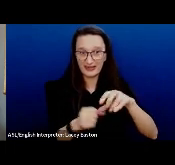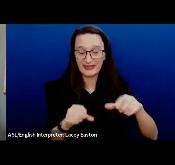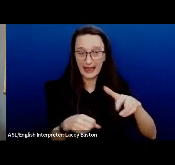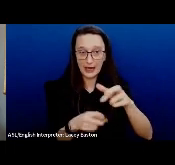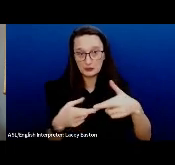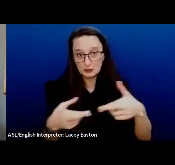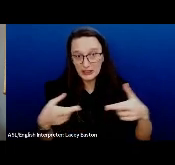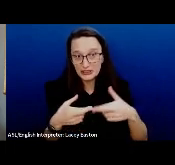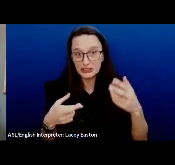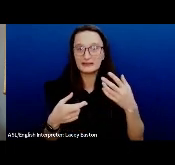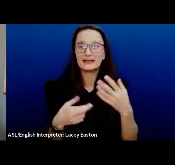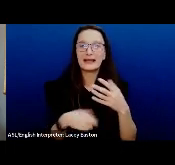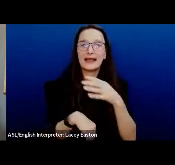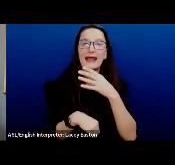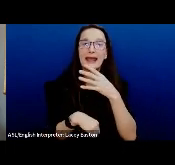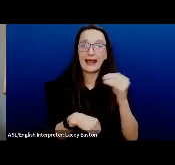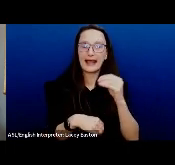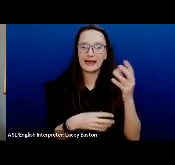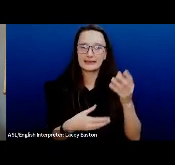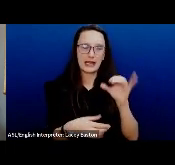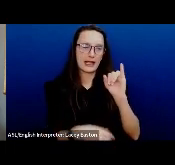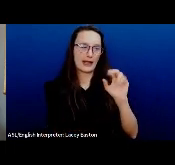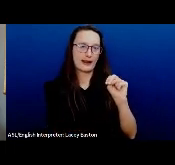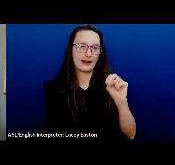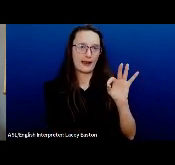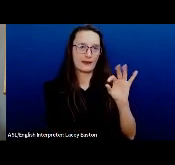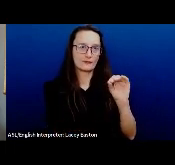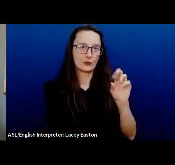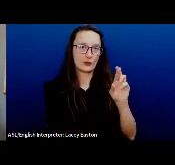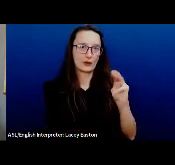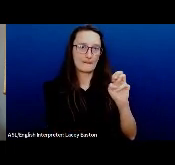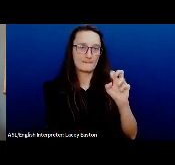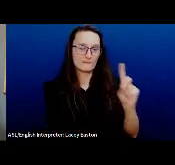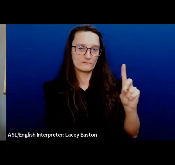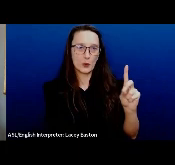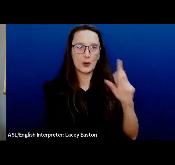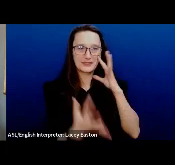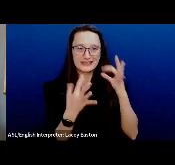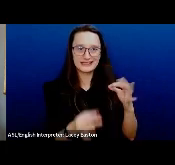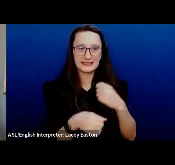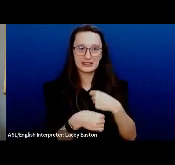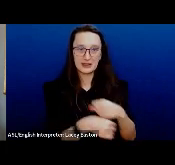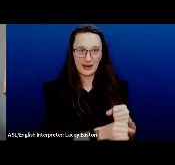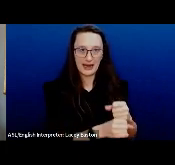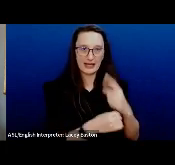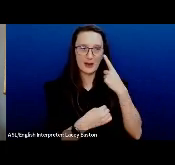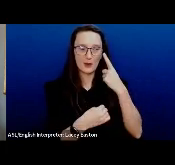la toma de decisiones informadas en el desarrollo del IEP, así que descubra todas las capacitaciones que se ofrecen en su